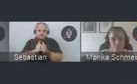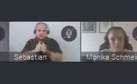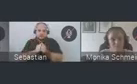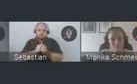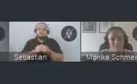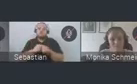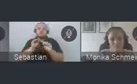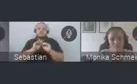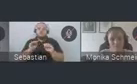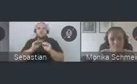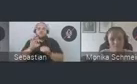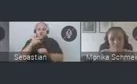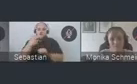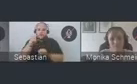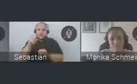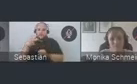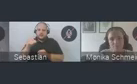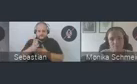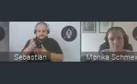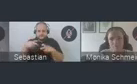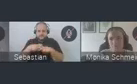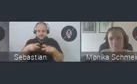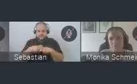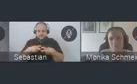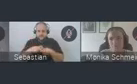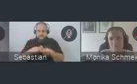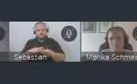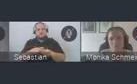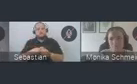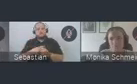który pewnie część z państwa przeszła z mentorami bądź mentorkami,